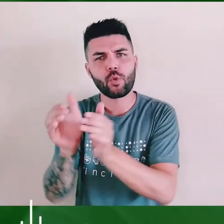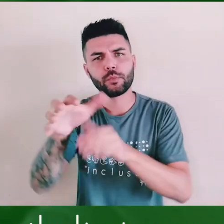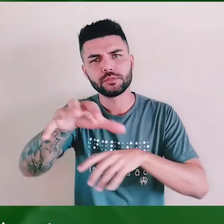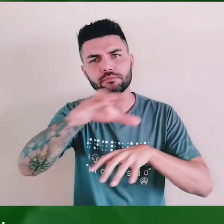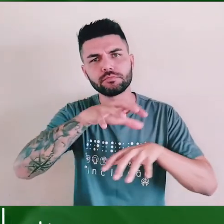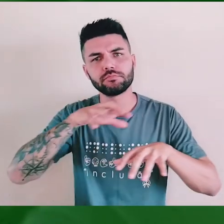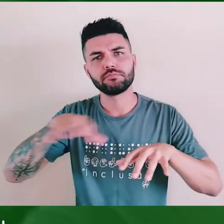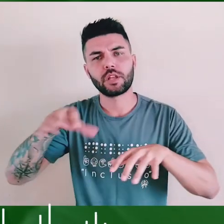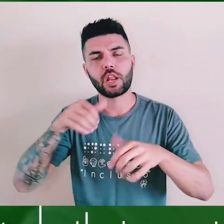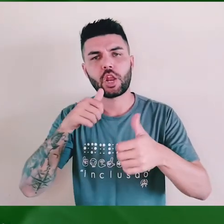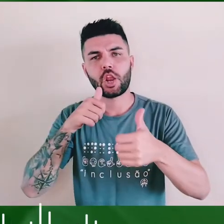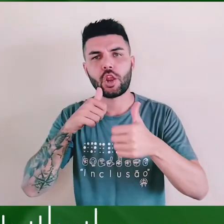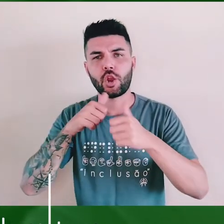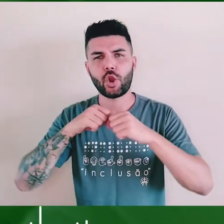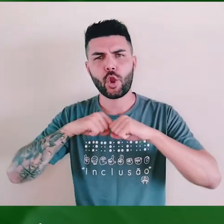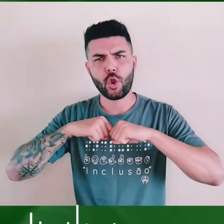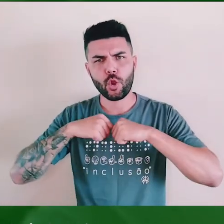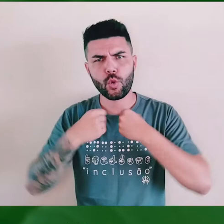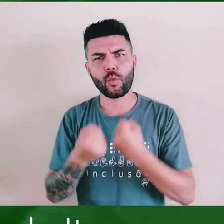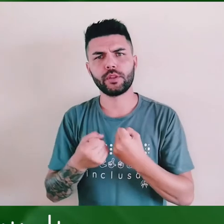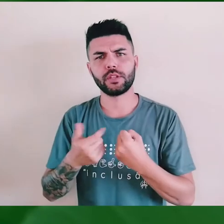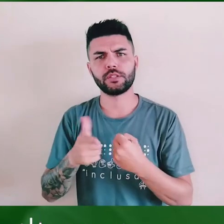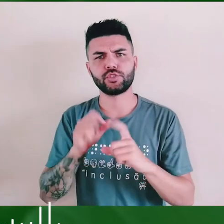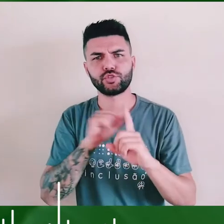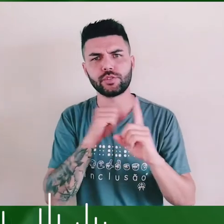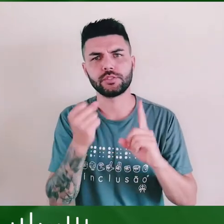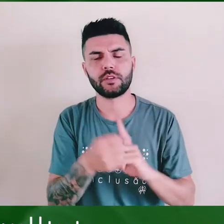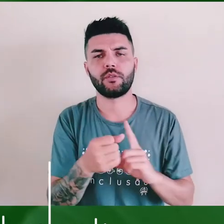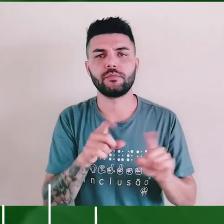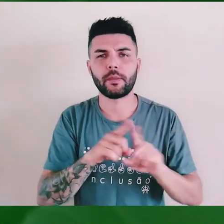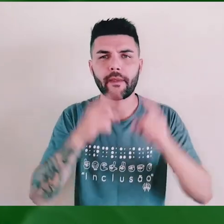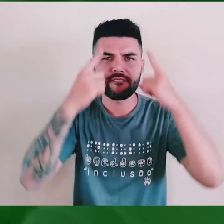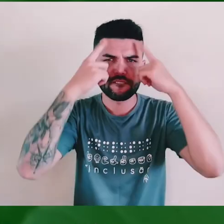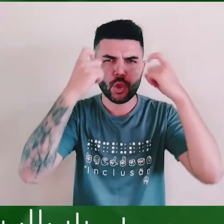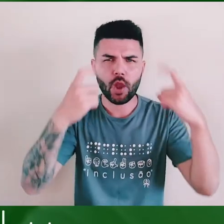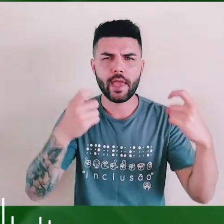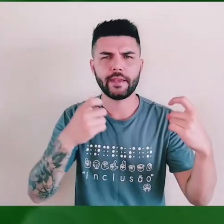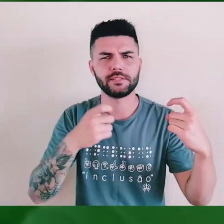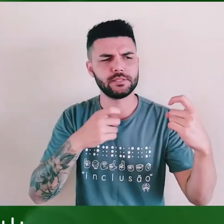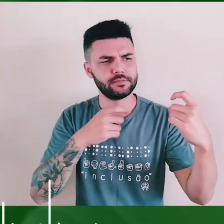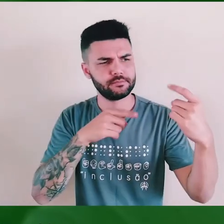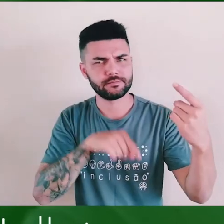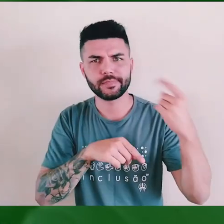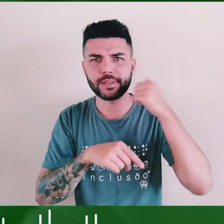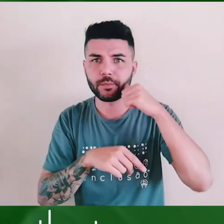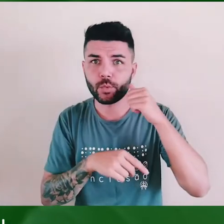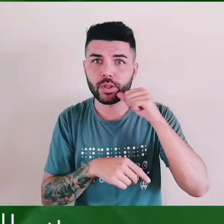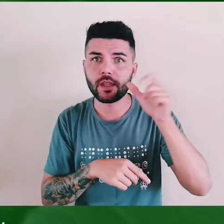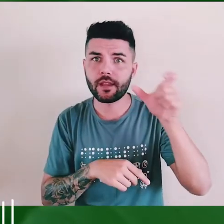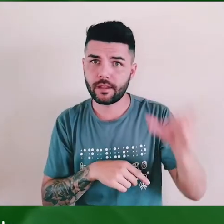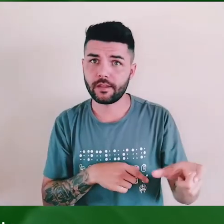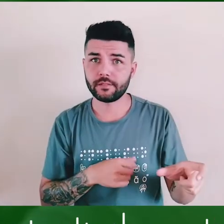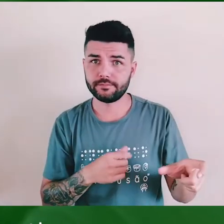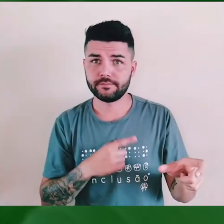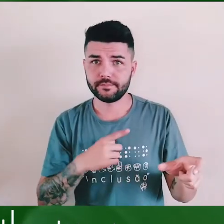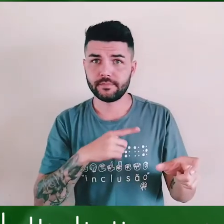abraçando algumas causas e lutas sociais, como por exemplo times se posicionando contra